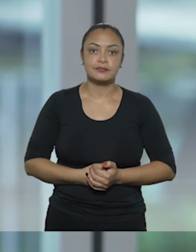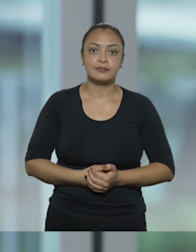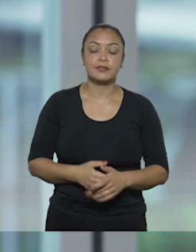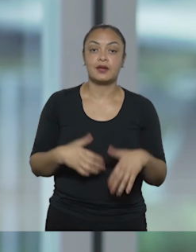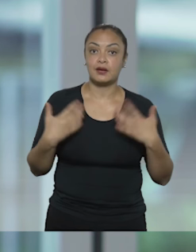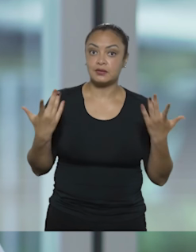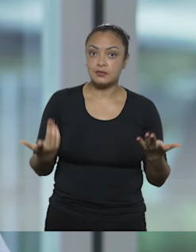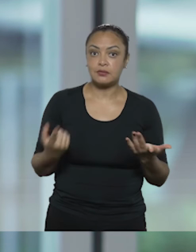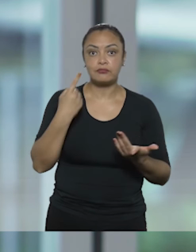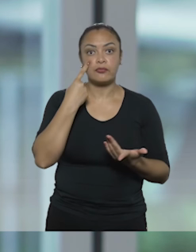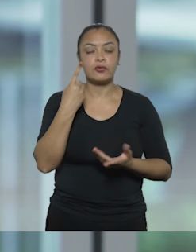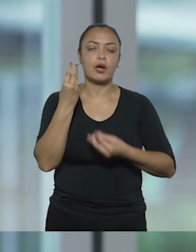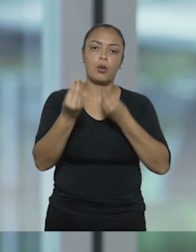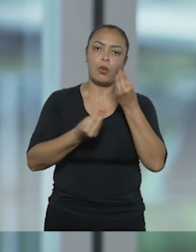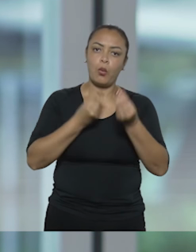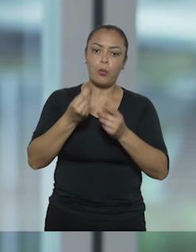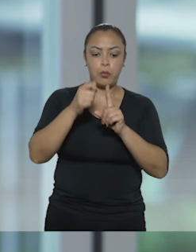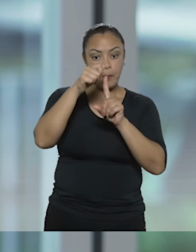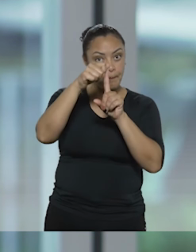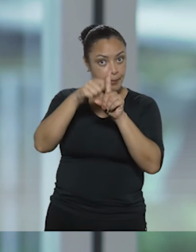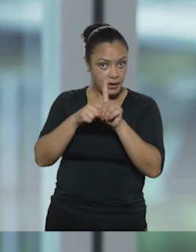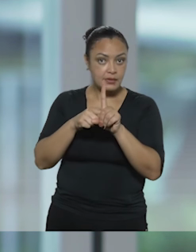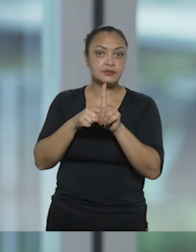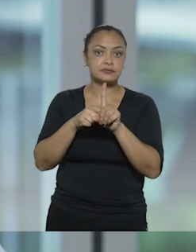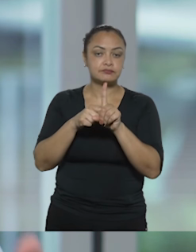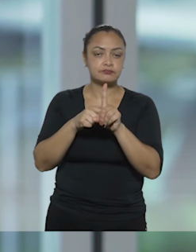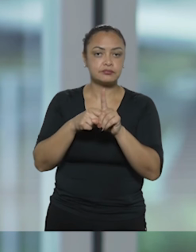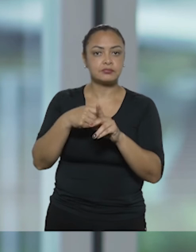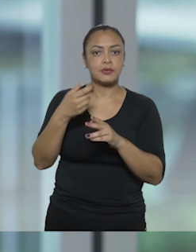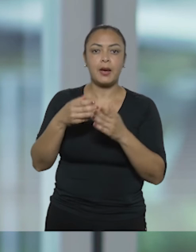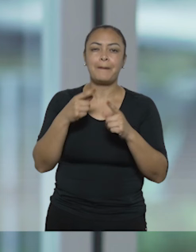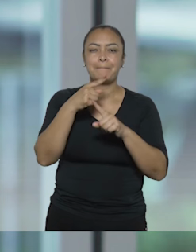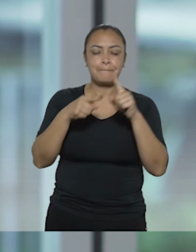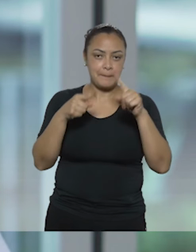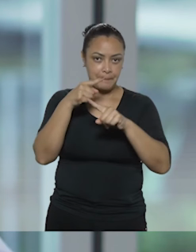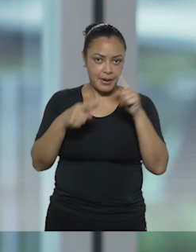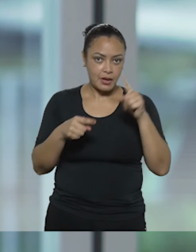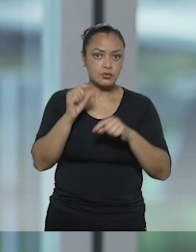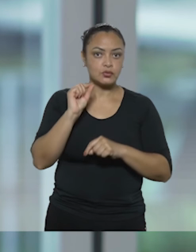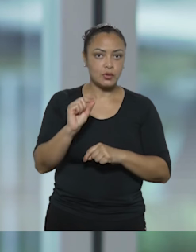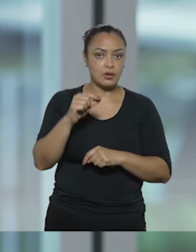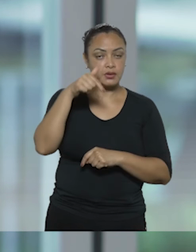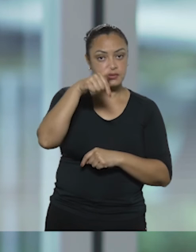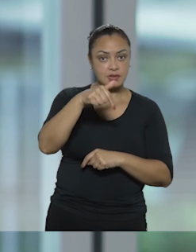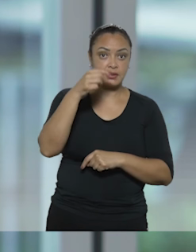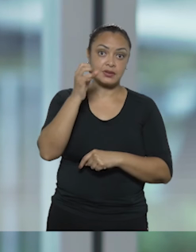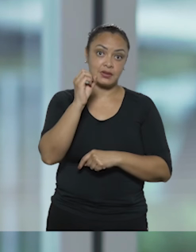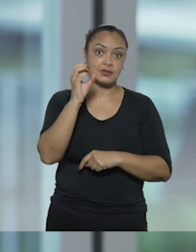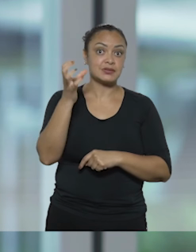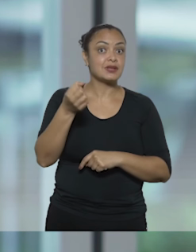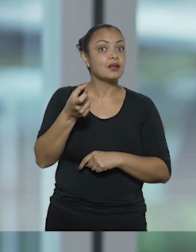Olhando então o resultado do BCIA no mês, né? O resultado médio foi R$ 0,70/cota, né?